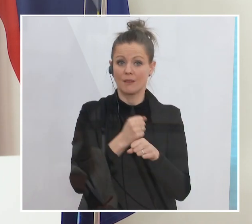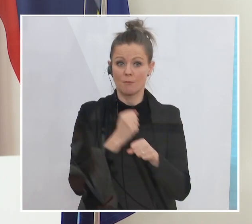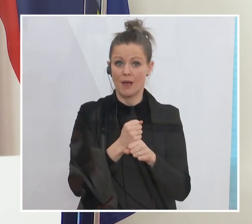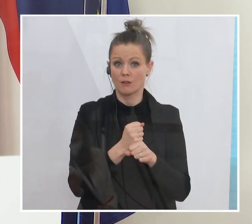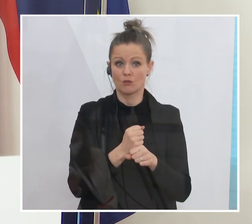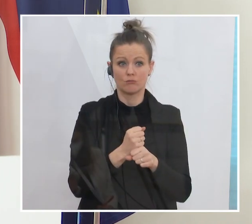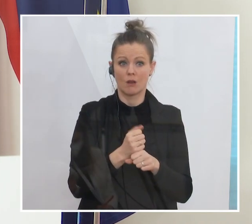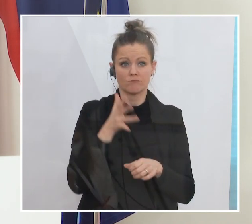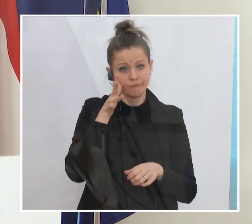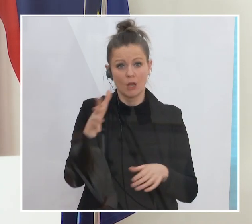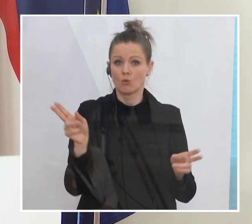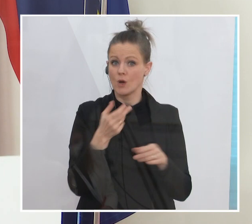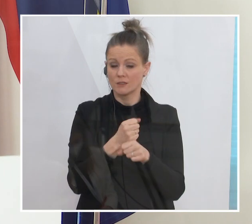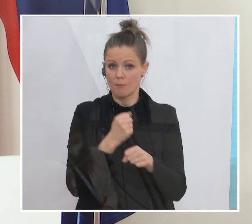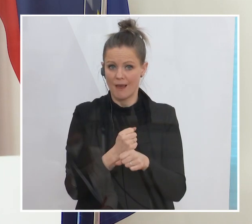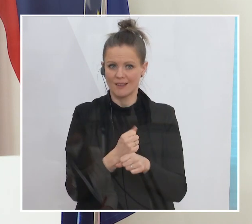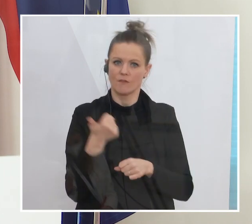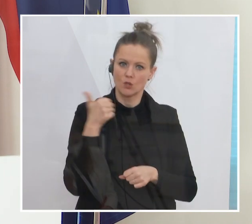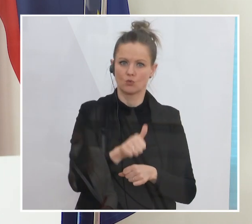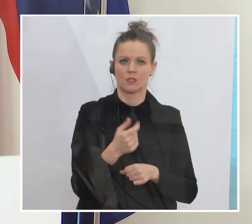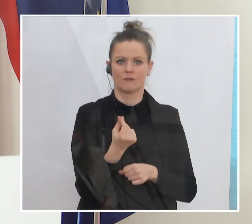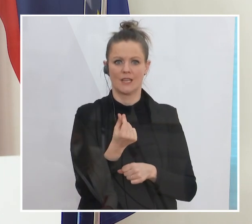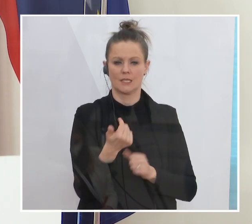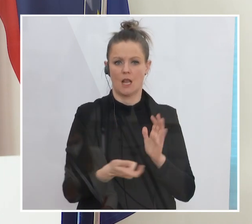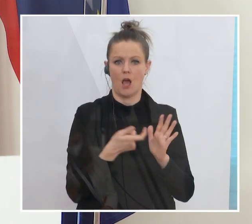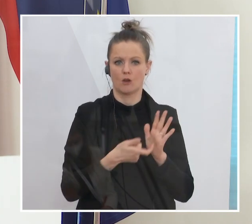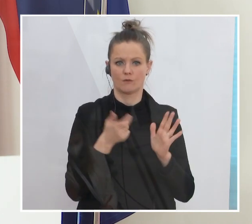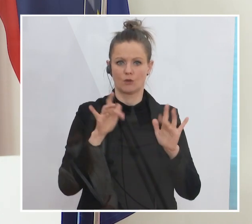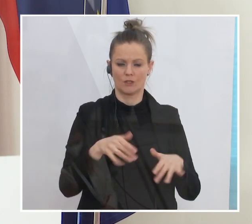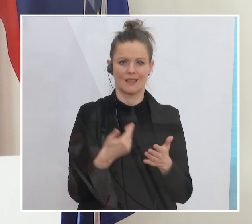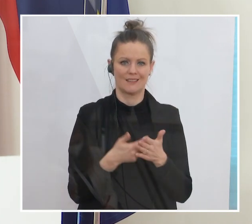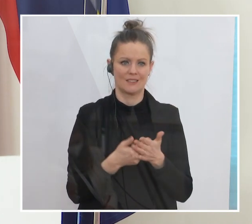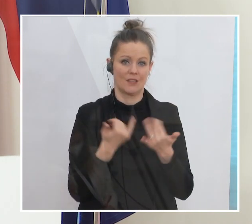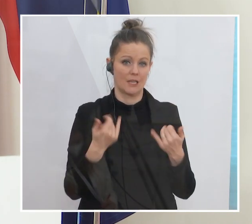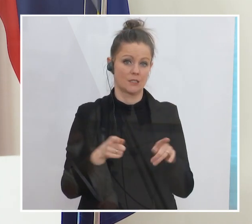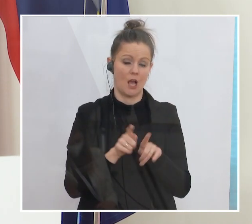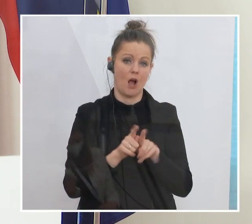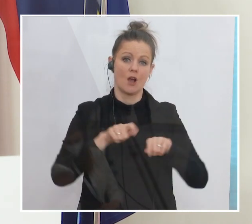eine zusätzliche finanzielle Herausforderung. Und deswegen werden wir auch hier eine Einmalzahlung